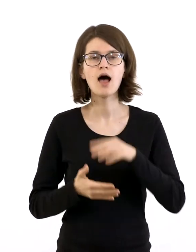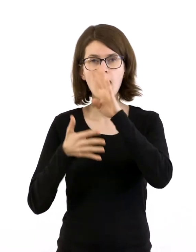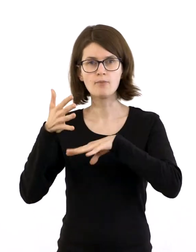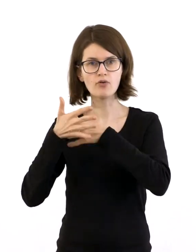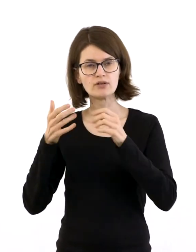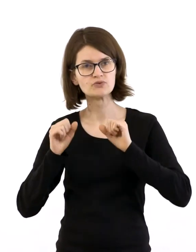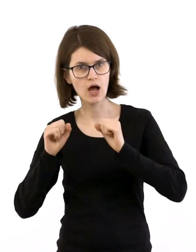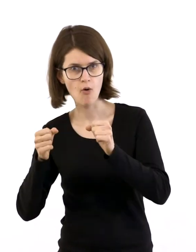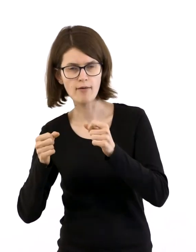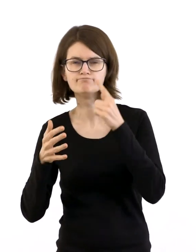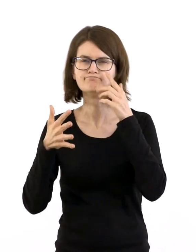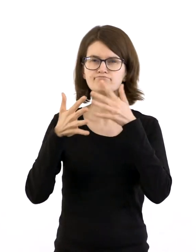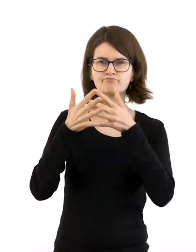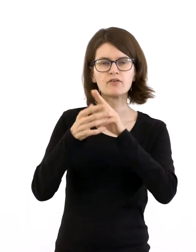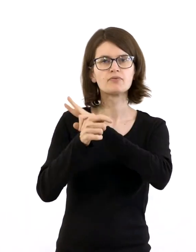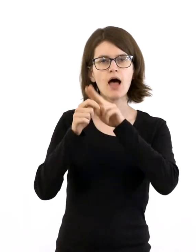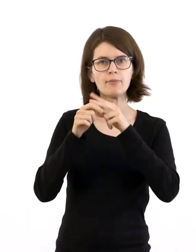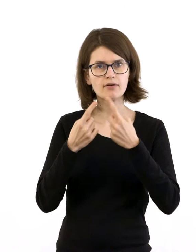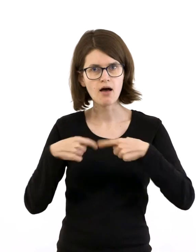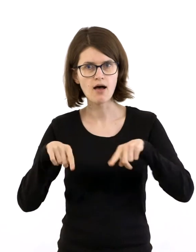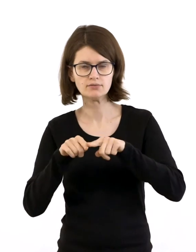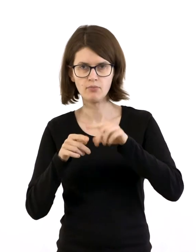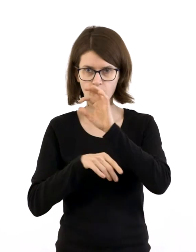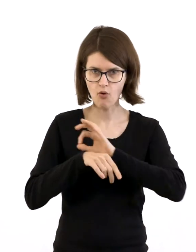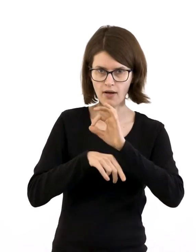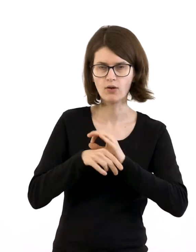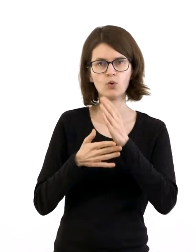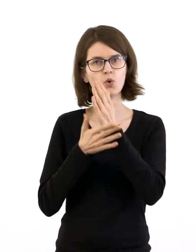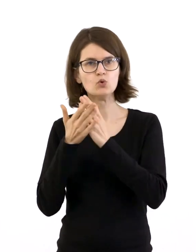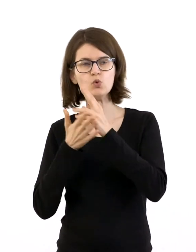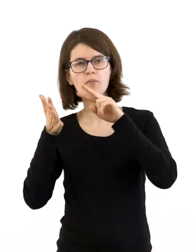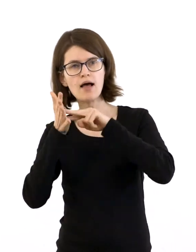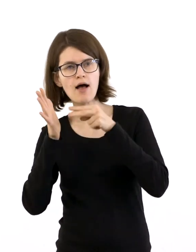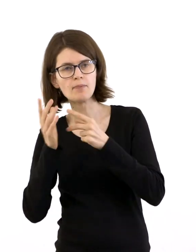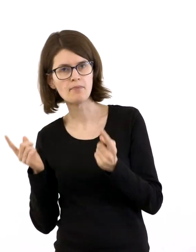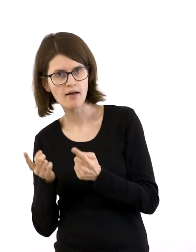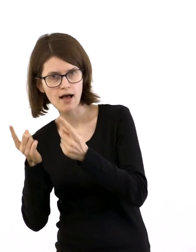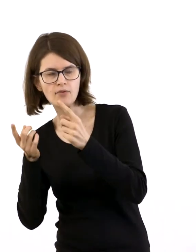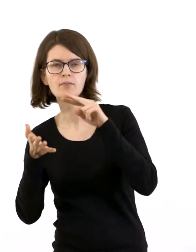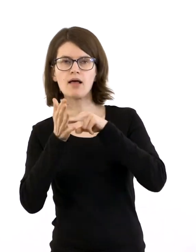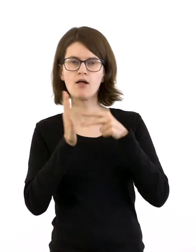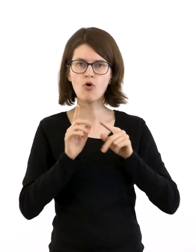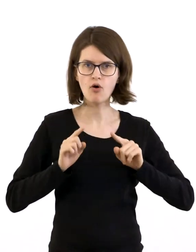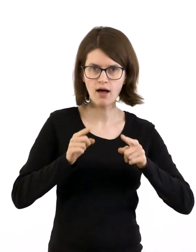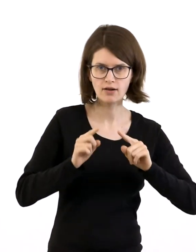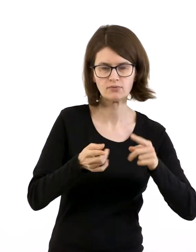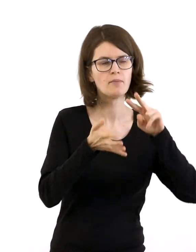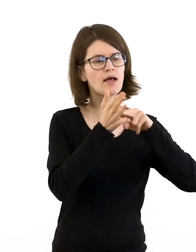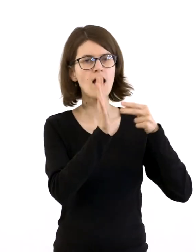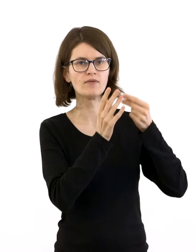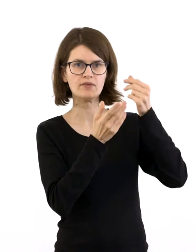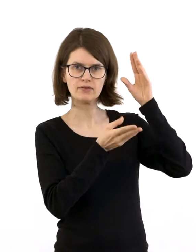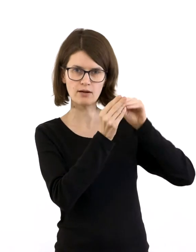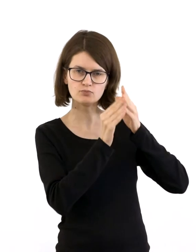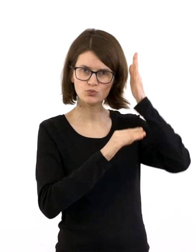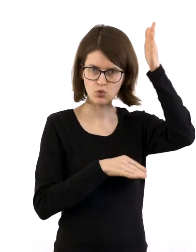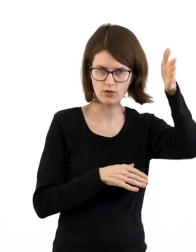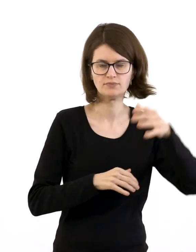harmonogram działań – przewidywane terminy realizacji projektów, usług, plany marketingowe, organizacyjne i finansowe na przyszłość;